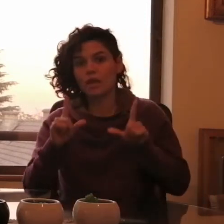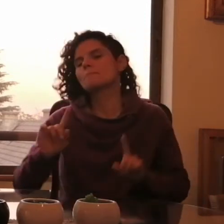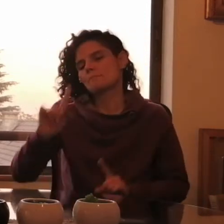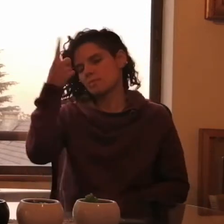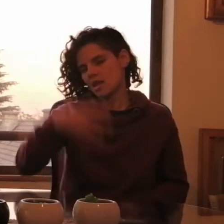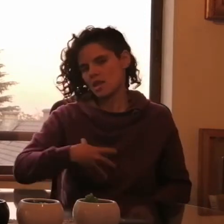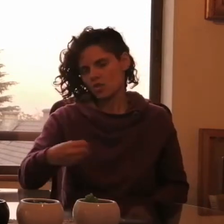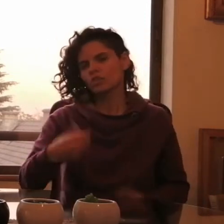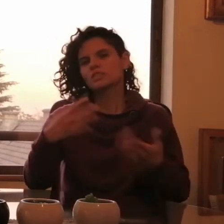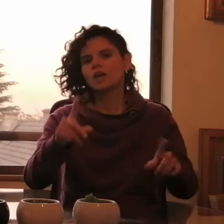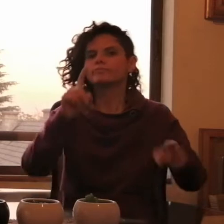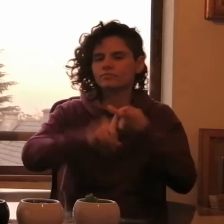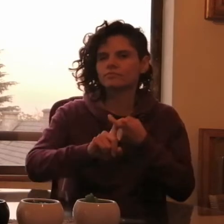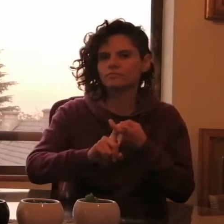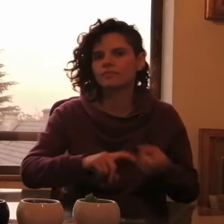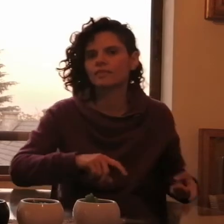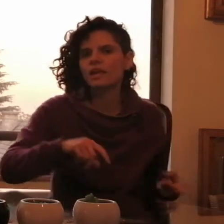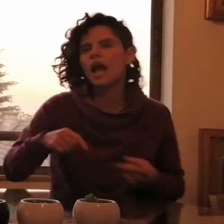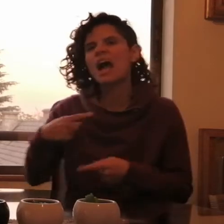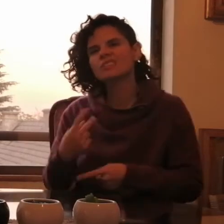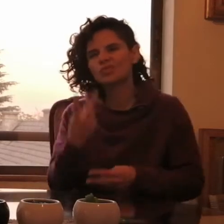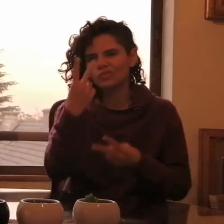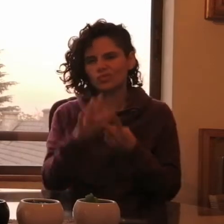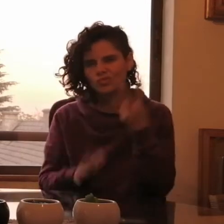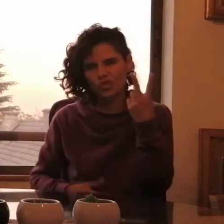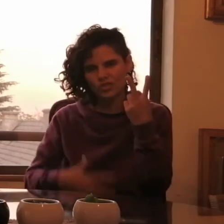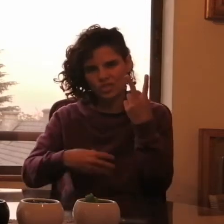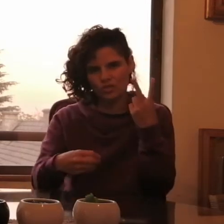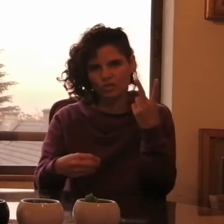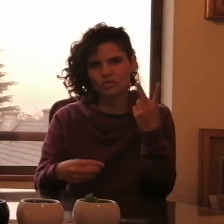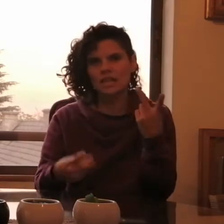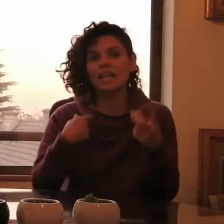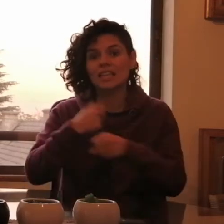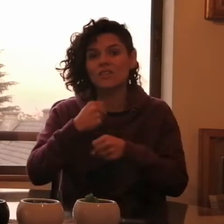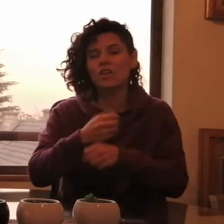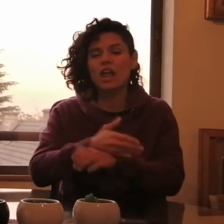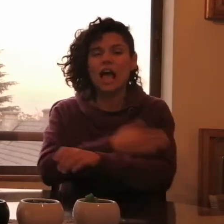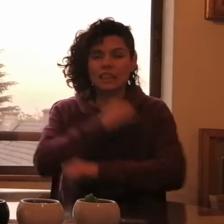tuve dos hijos estando trabajando en Endesa, que fue la primer trabajo - pero